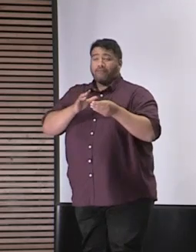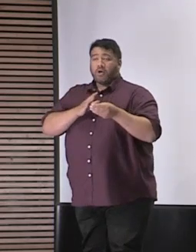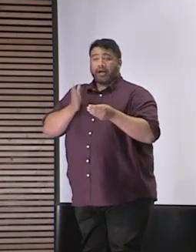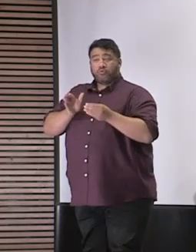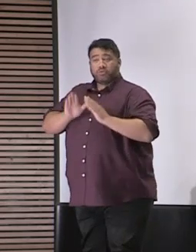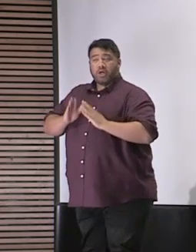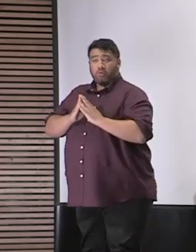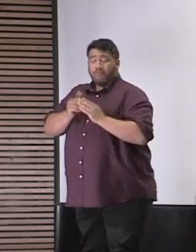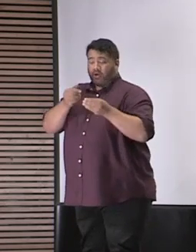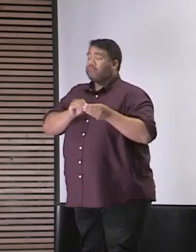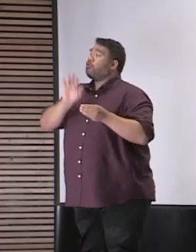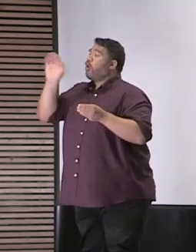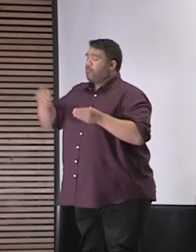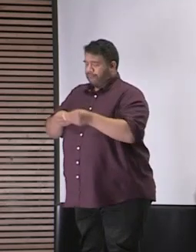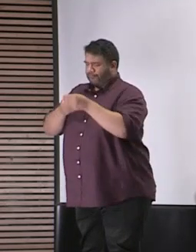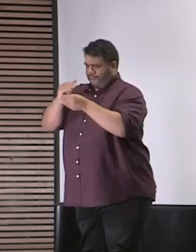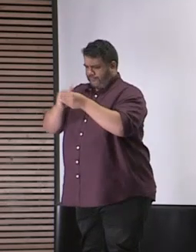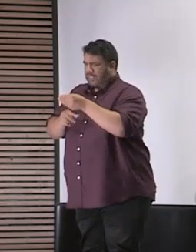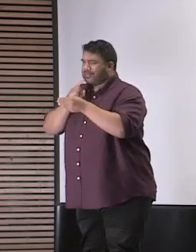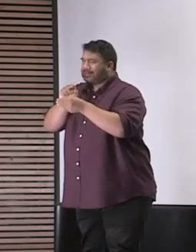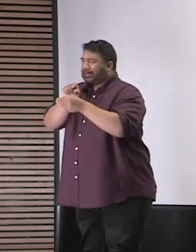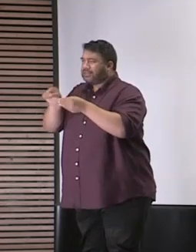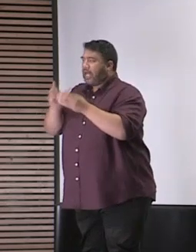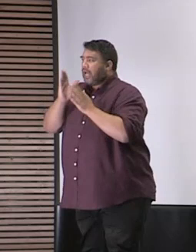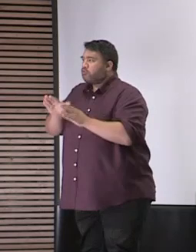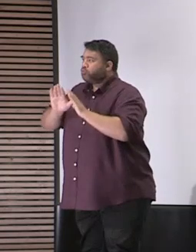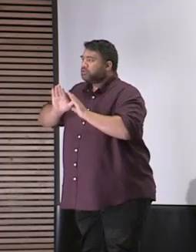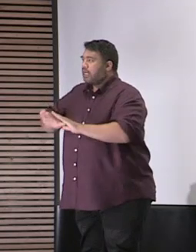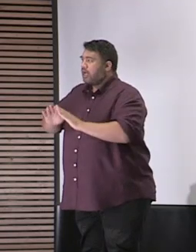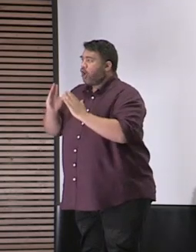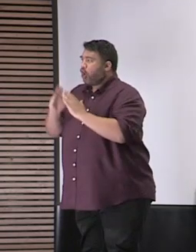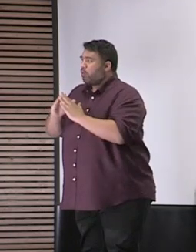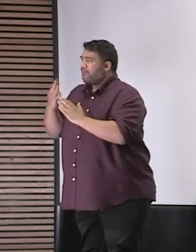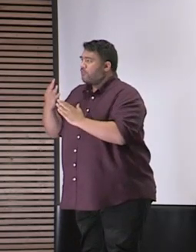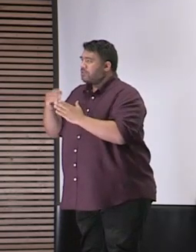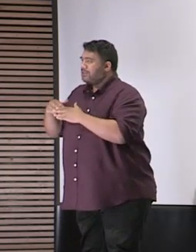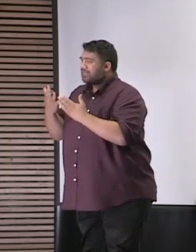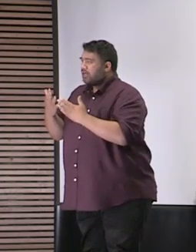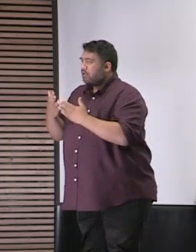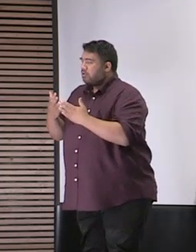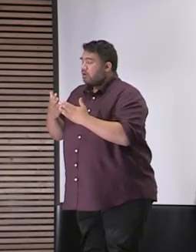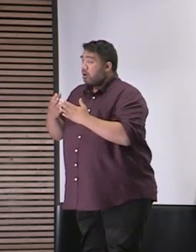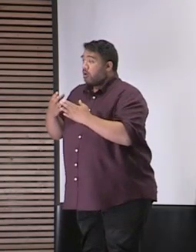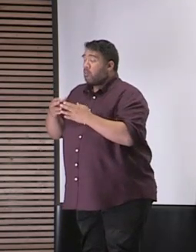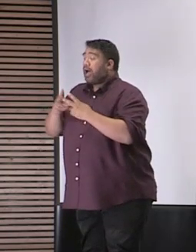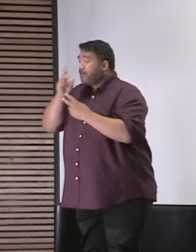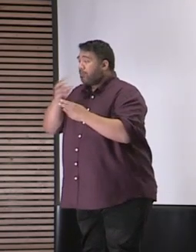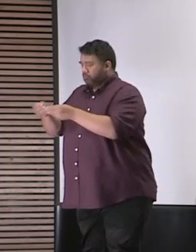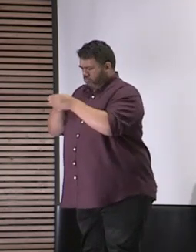Eso se debe a que existen diferentes pautas dependiendo de si eres sintomático y estás en cuarentena en comparación con las personas que se encuentran aisladas. Estas son personas no